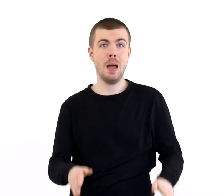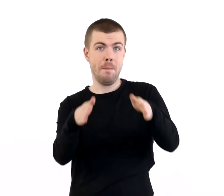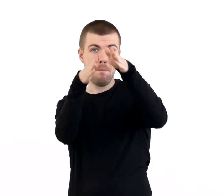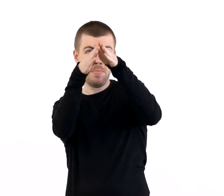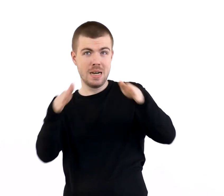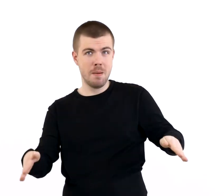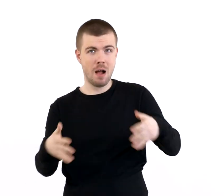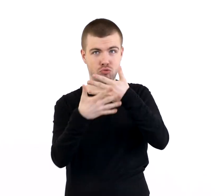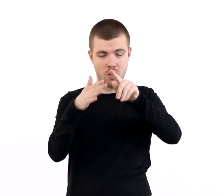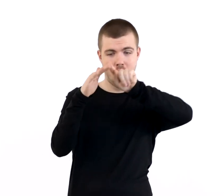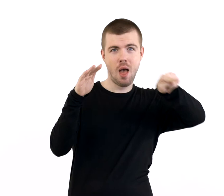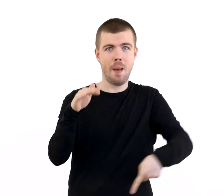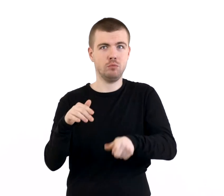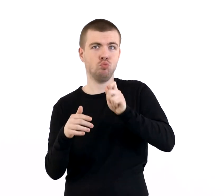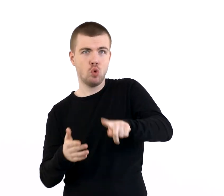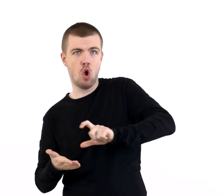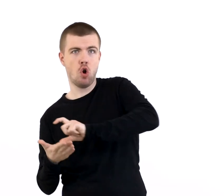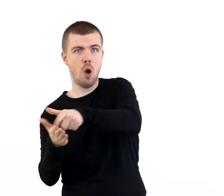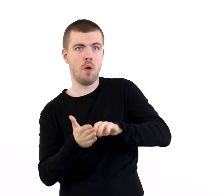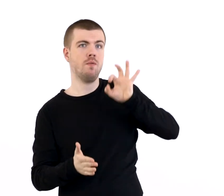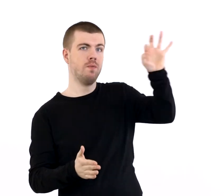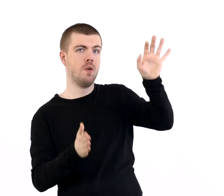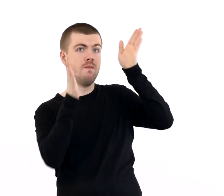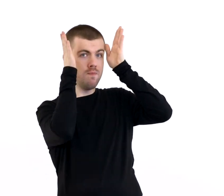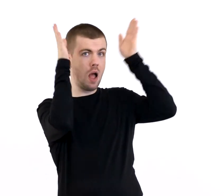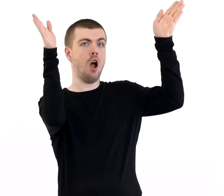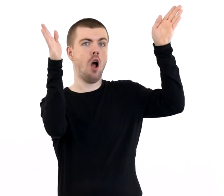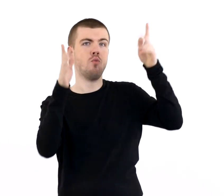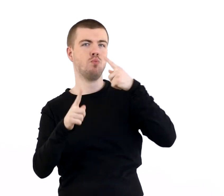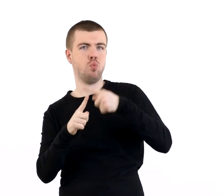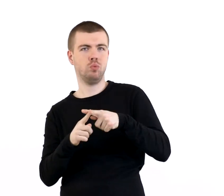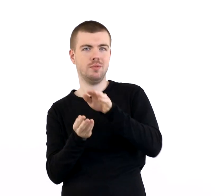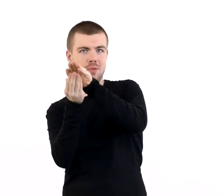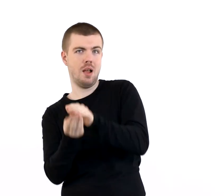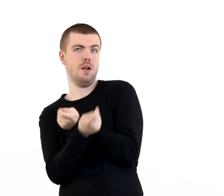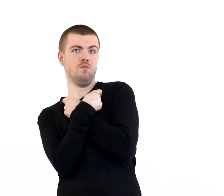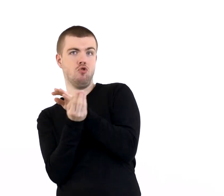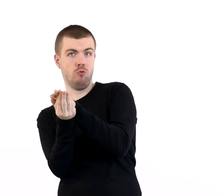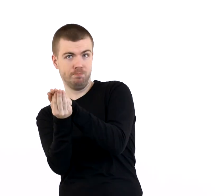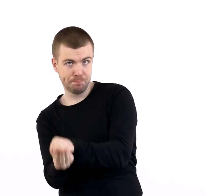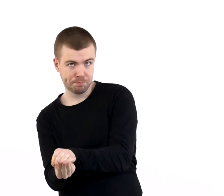Właściwe komory królewskie z sarkofagami były umieszczane pod ziemią